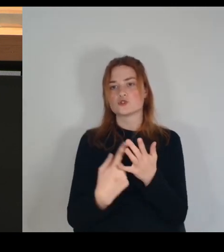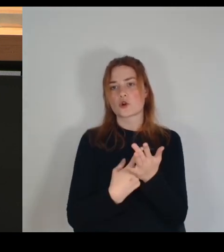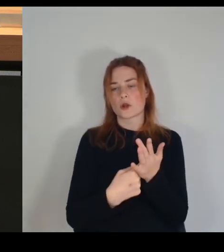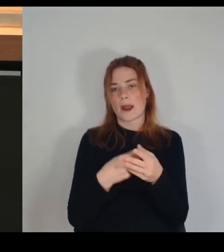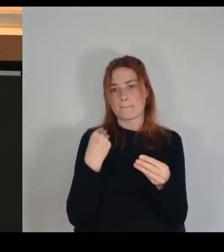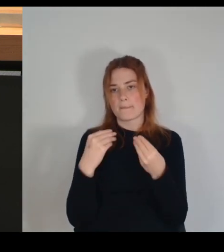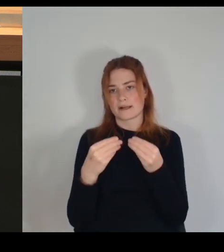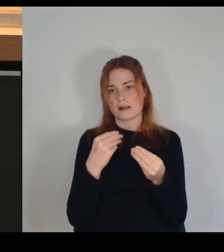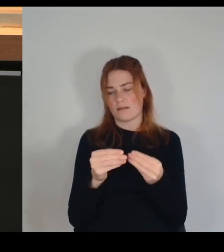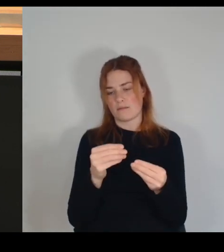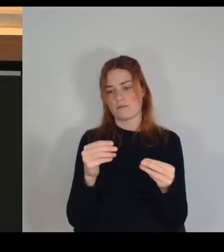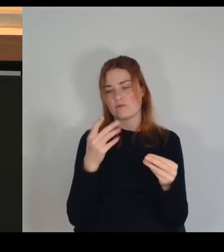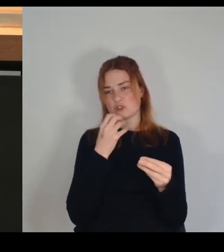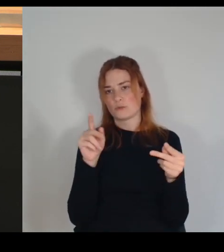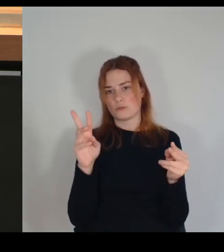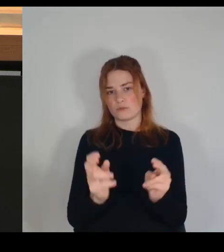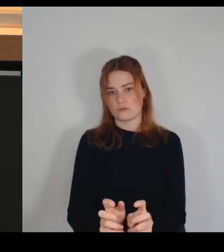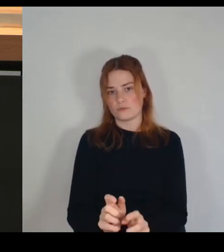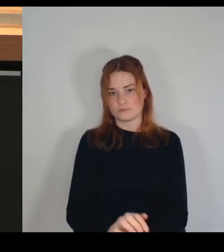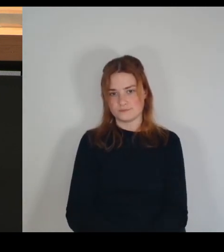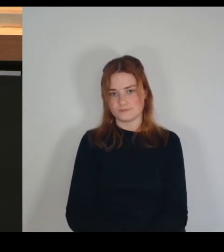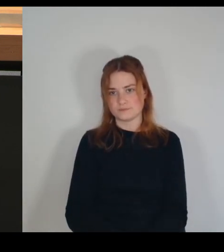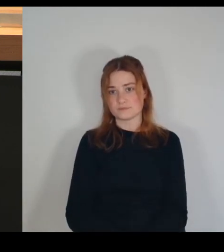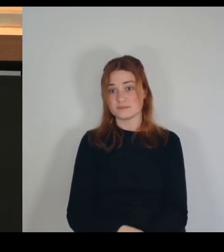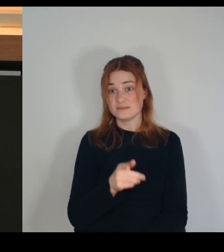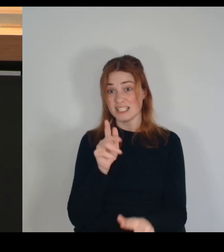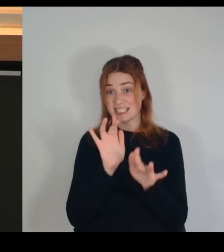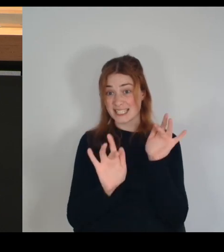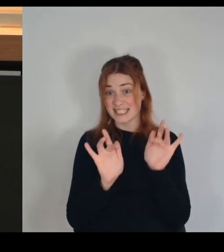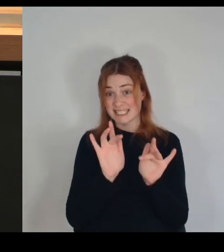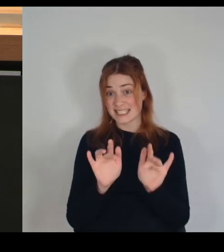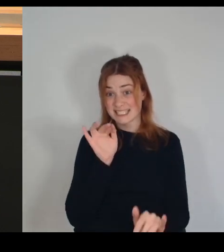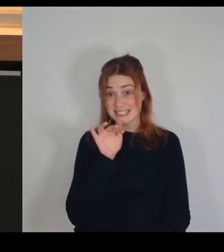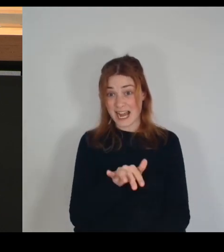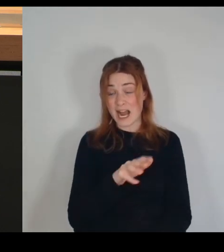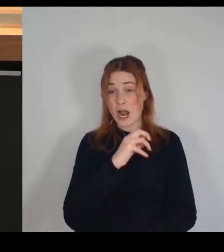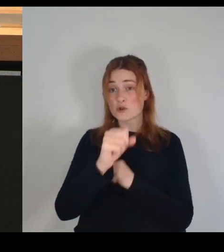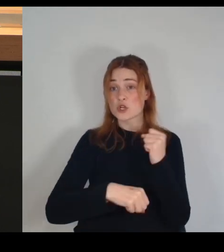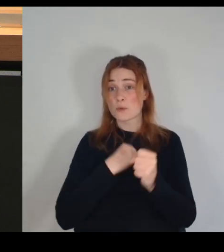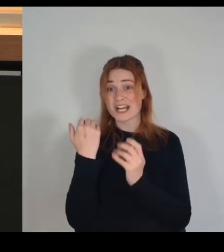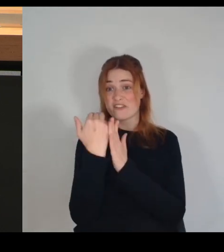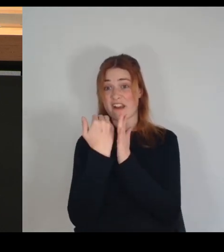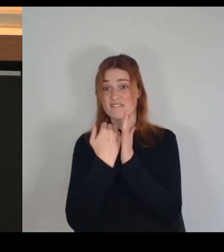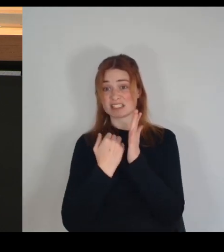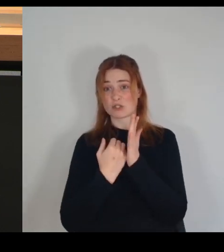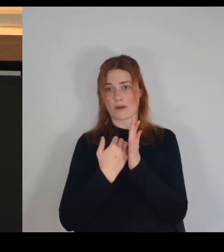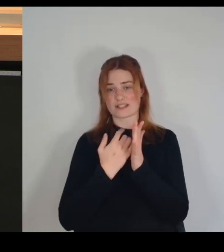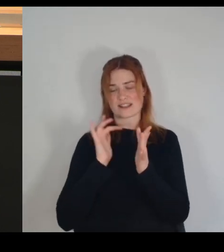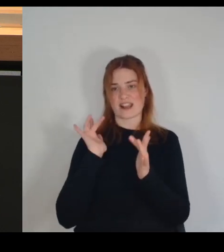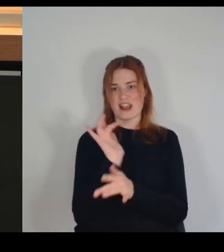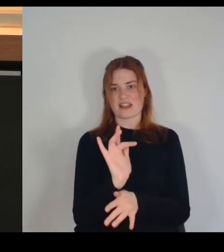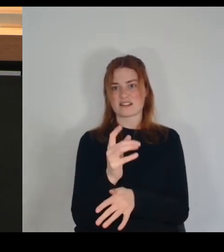wird als Verfassungsfeind gebrandmarkt. Das gilt aber nur für die AfD Die CDU und Olaf Scholz dürfen das unbehelligt tun.